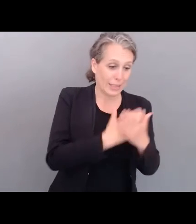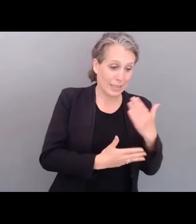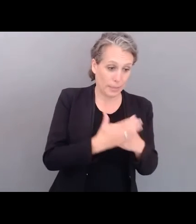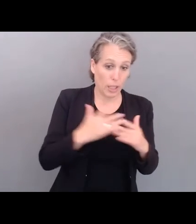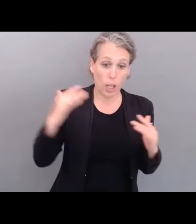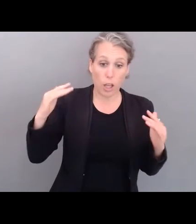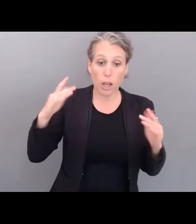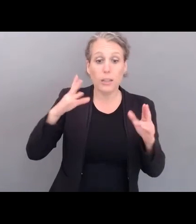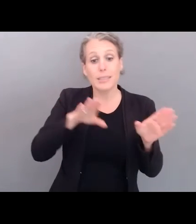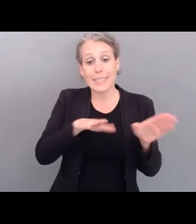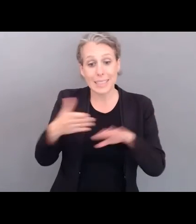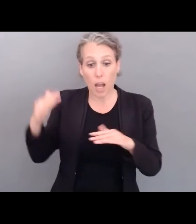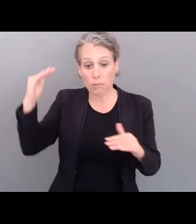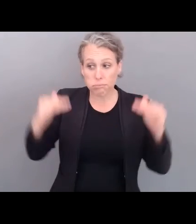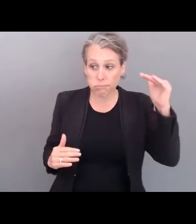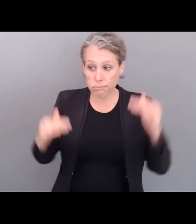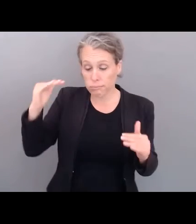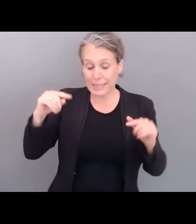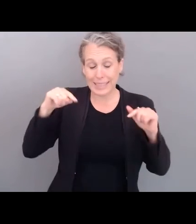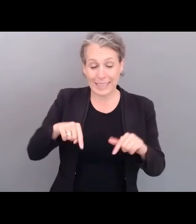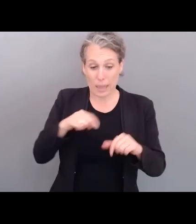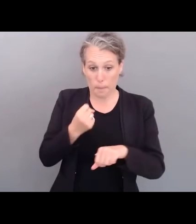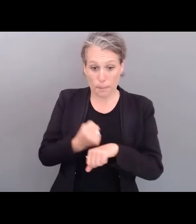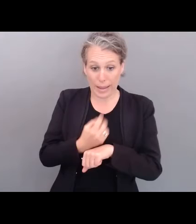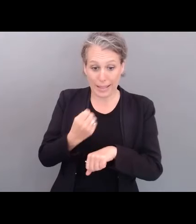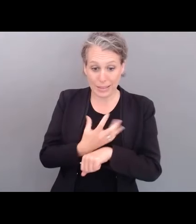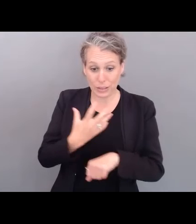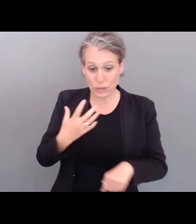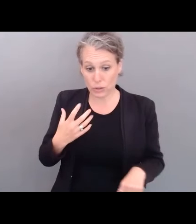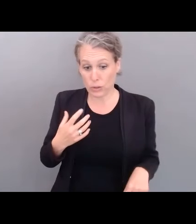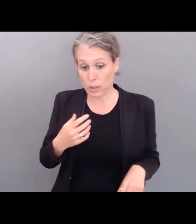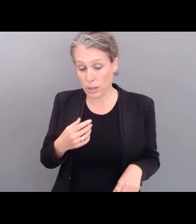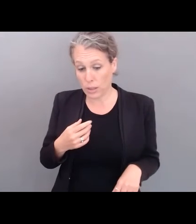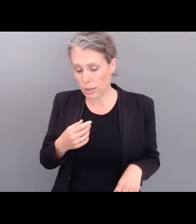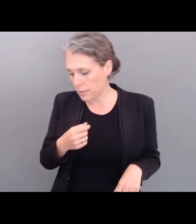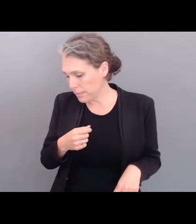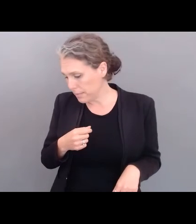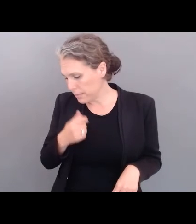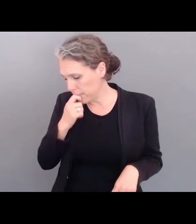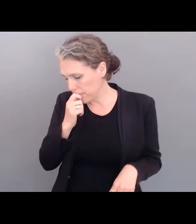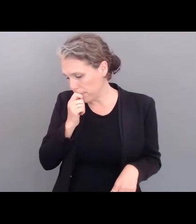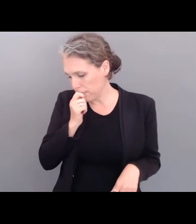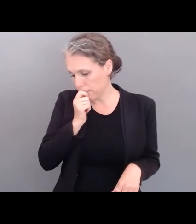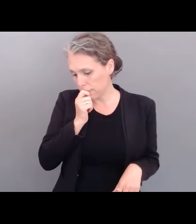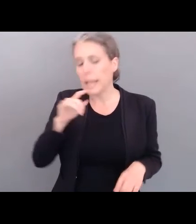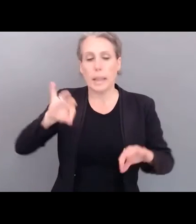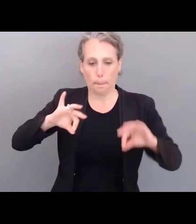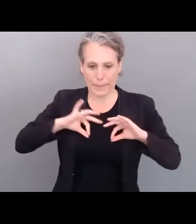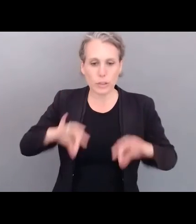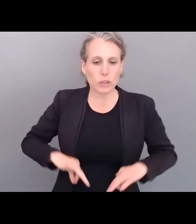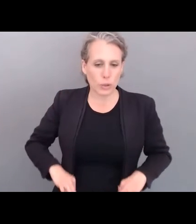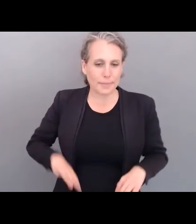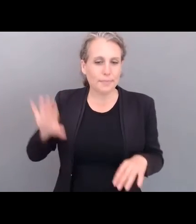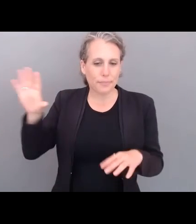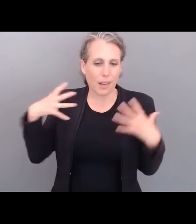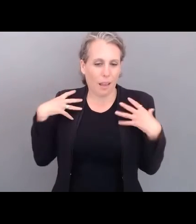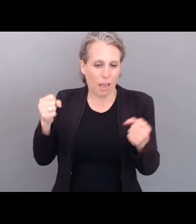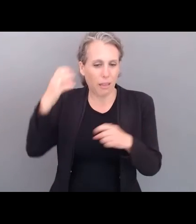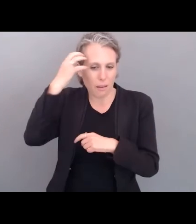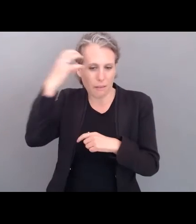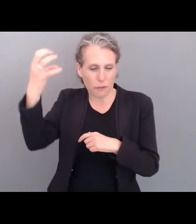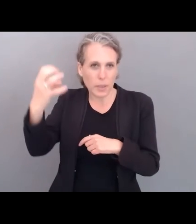La primera pregunta está bien la movilidad con personas con discapacidad y no personas.